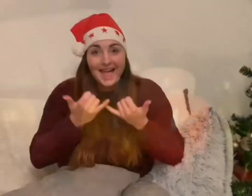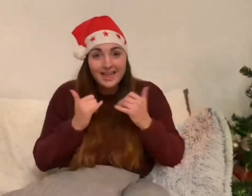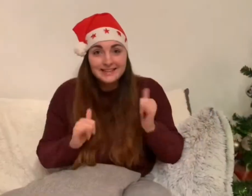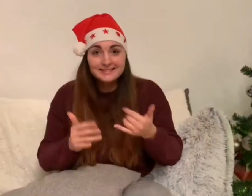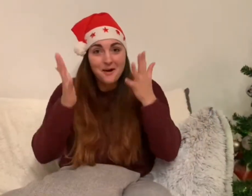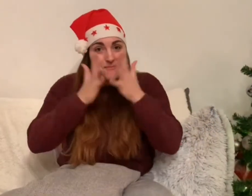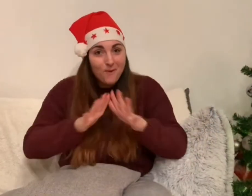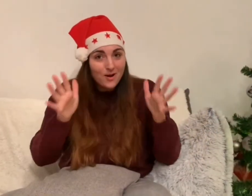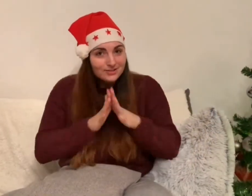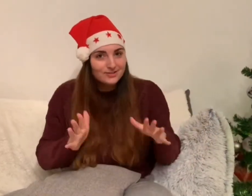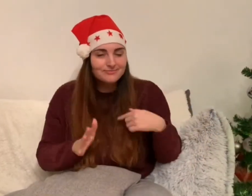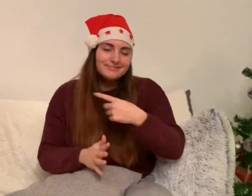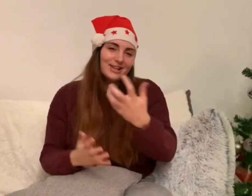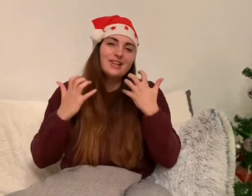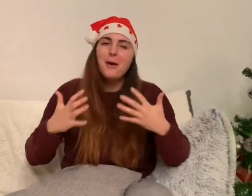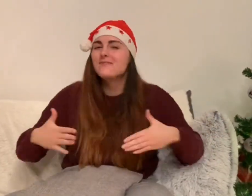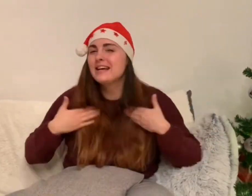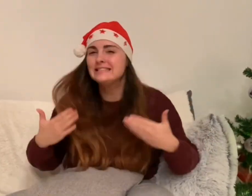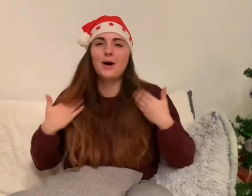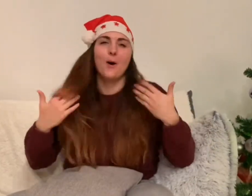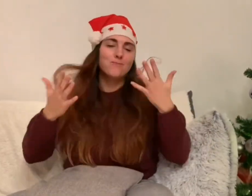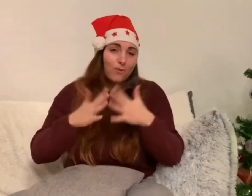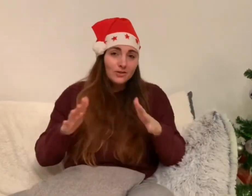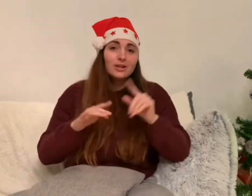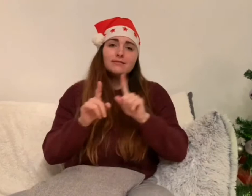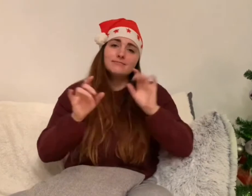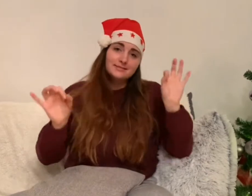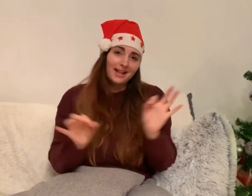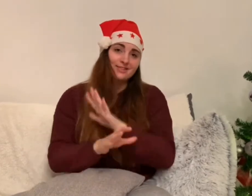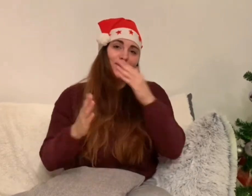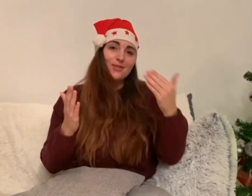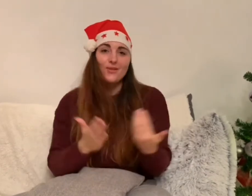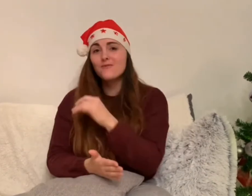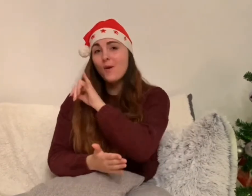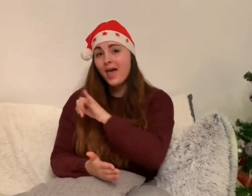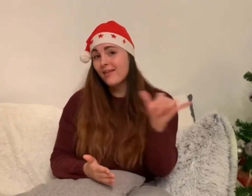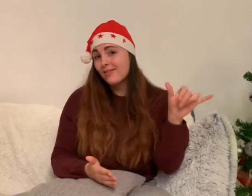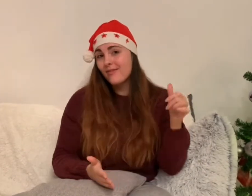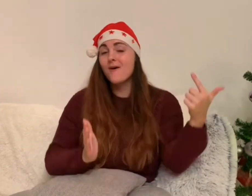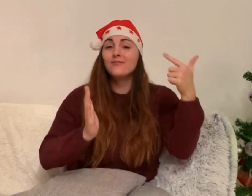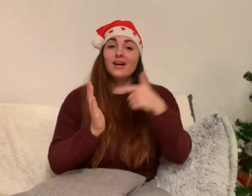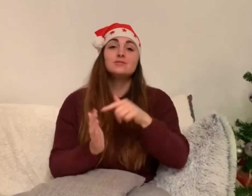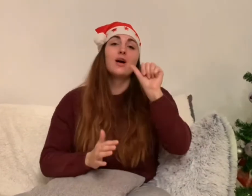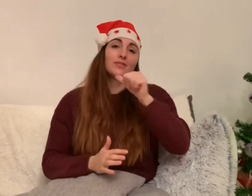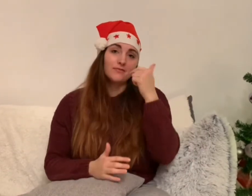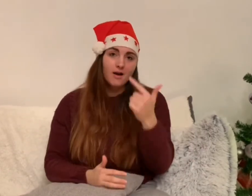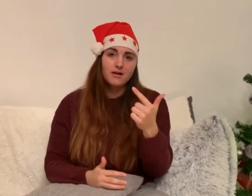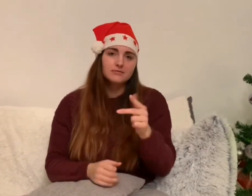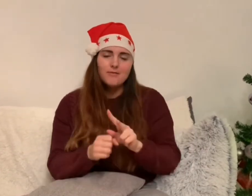Danes pa je božič! Jaz vsem vam želim vesel božič in srečno novo leto 2021!